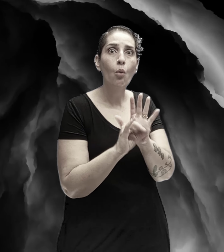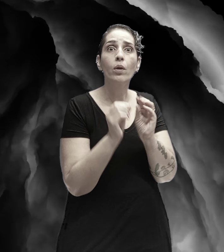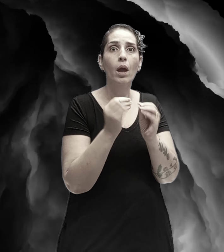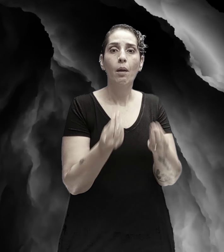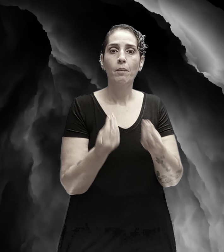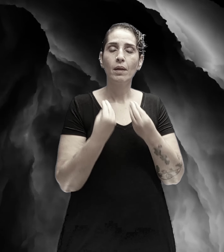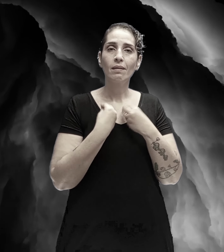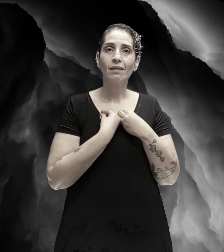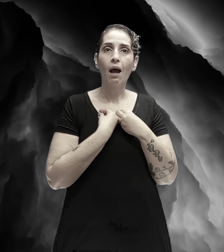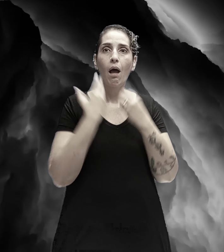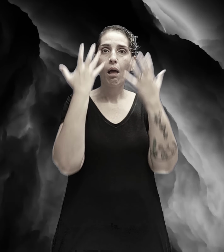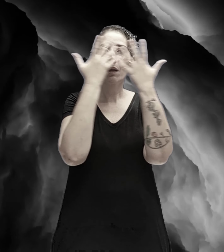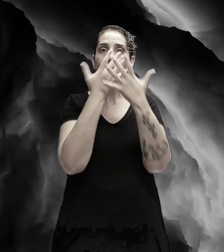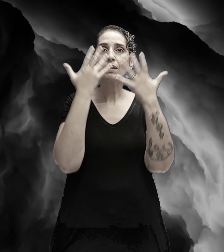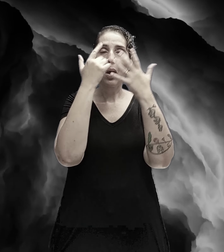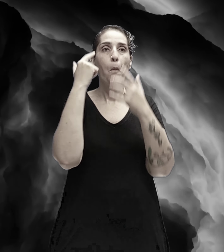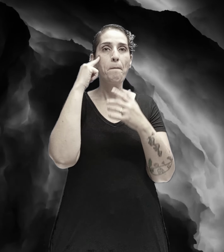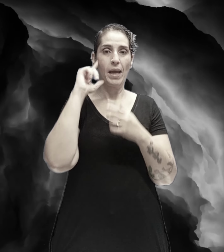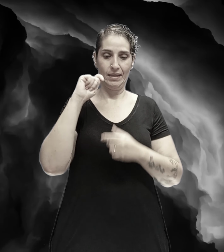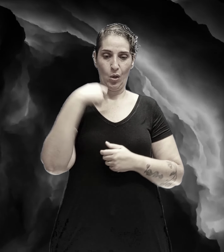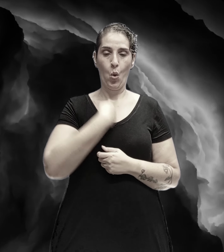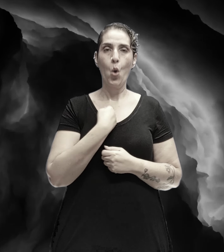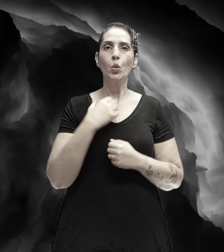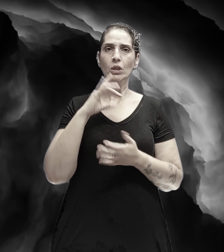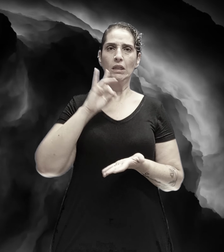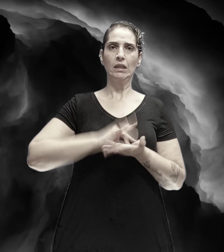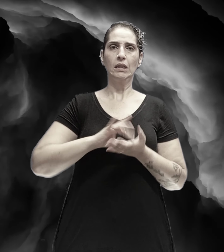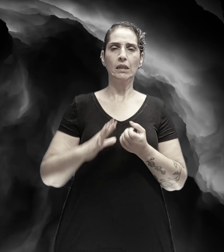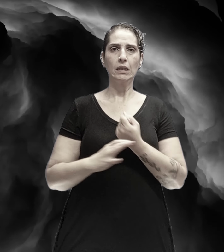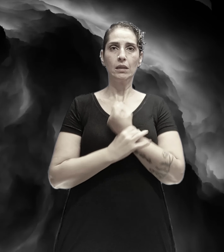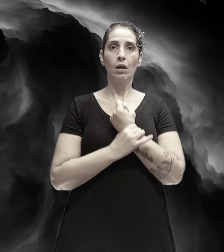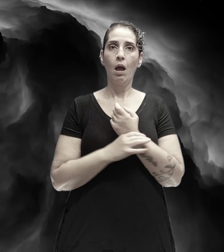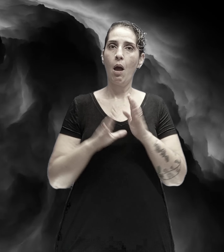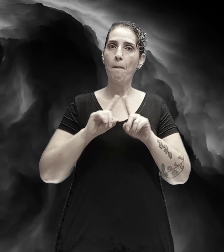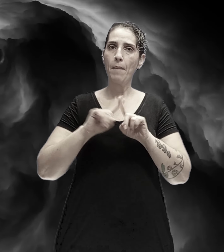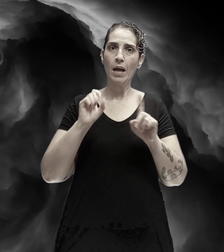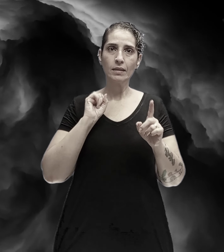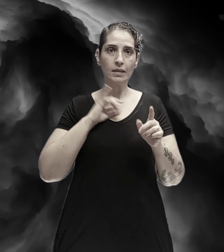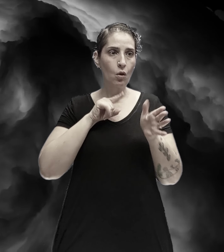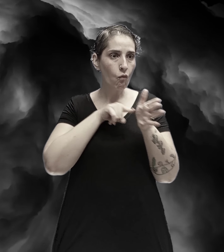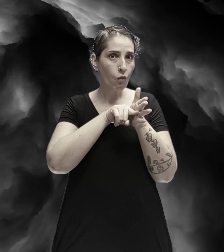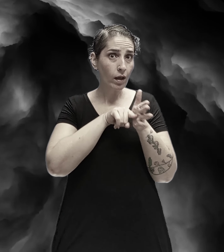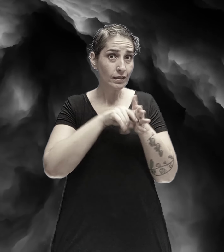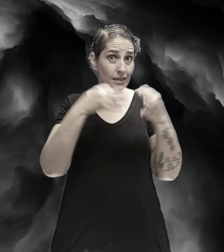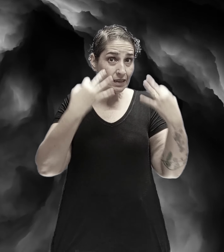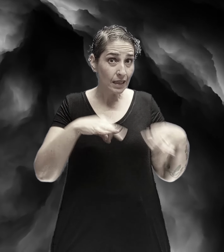criam a ilusão de um eu sólido. Mas quando olhamos mais de perto,